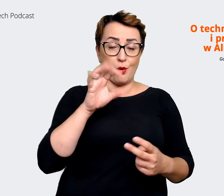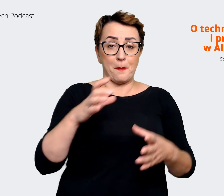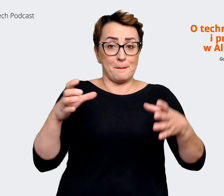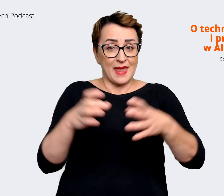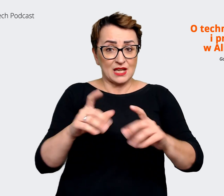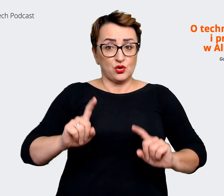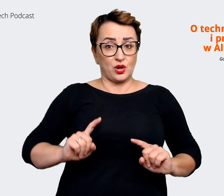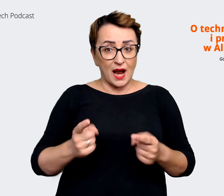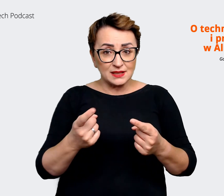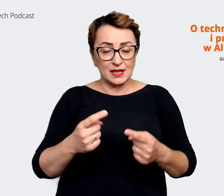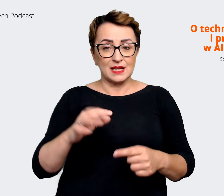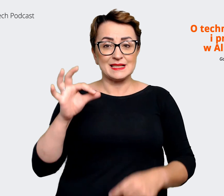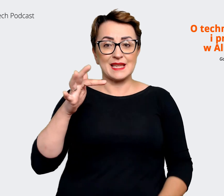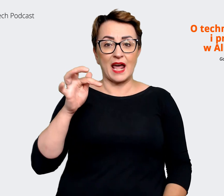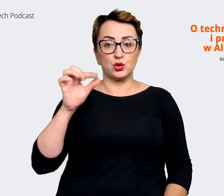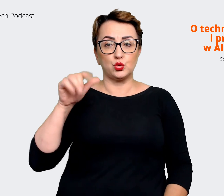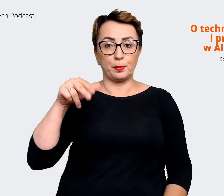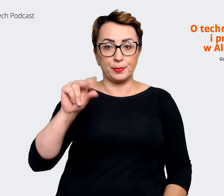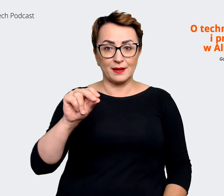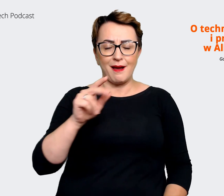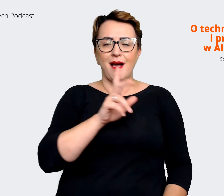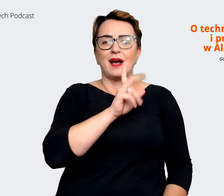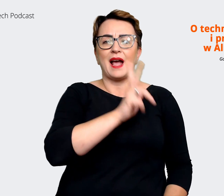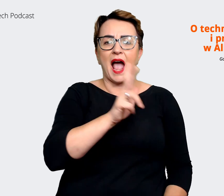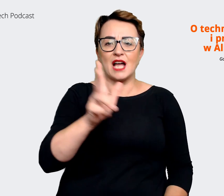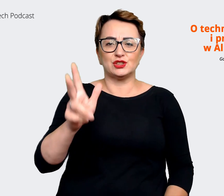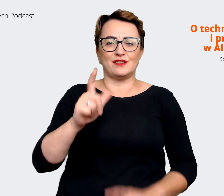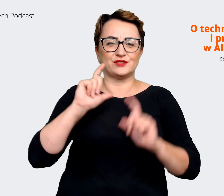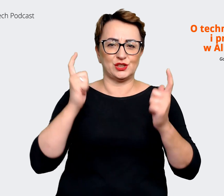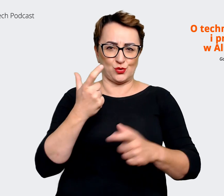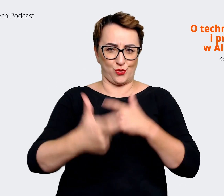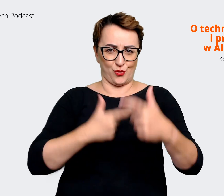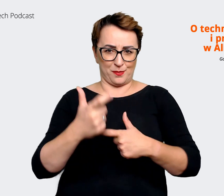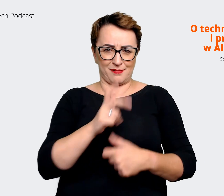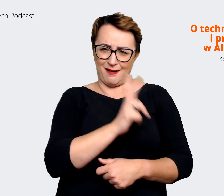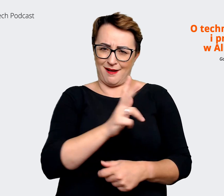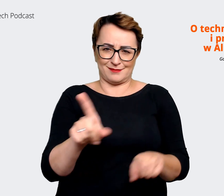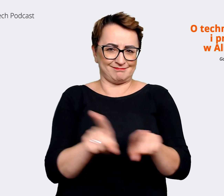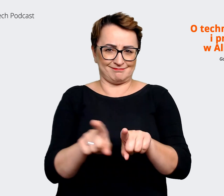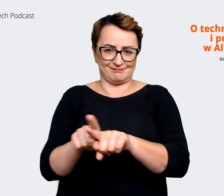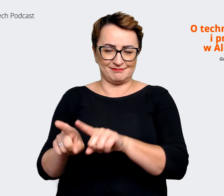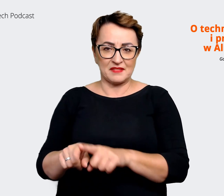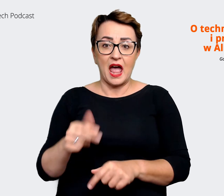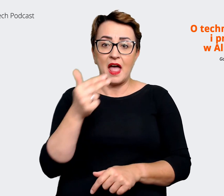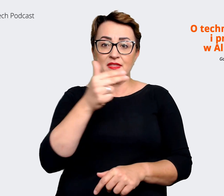w startupie niemal każdy jest od wszystkiego. Więc tak naprawdę tematy szukają ludzi poprzez